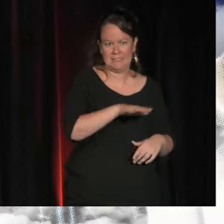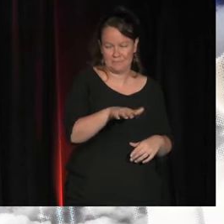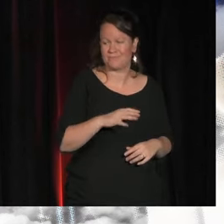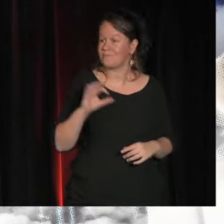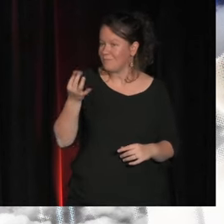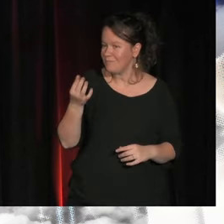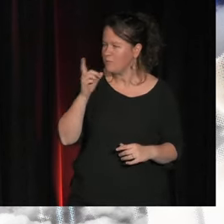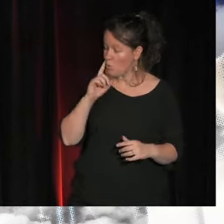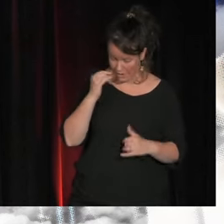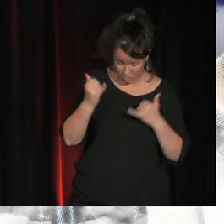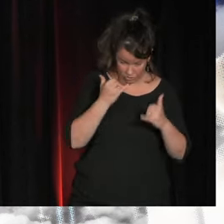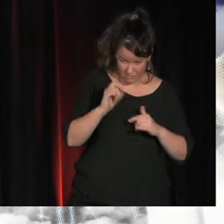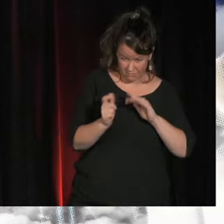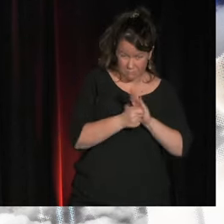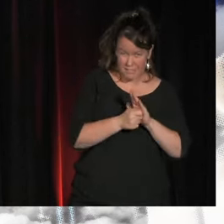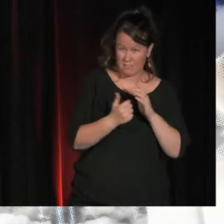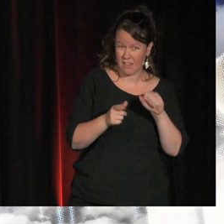La même année, il y a Battleborn qui sort.